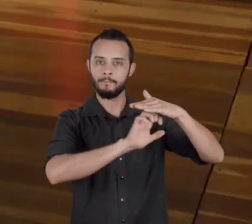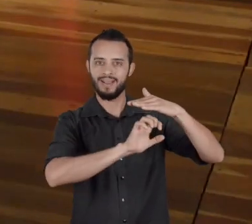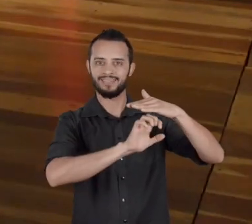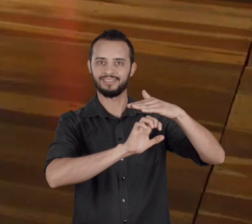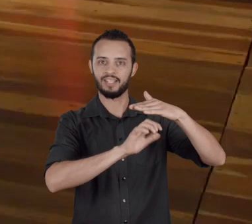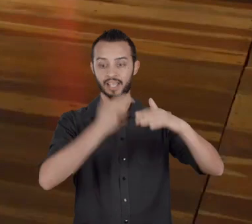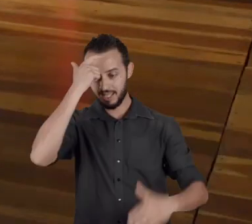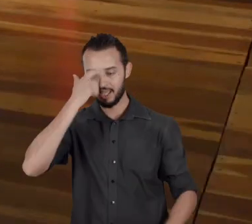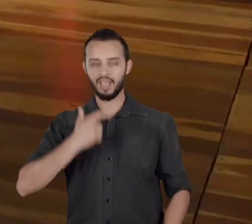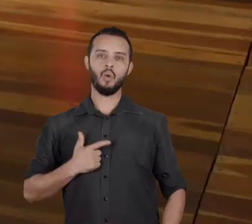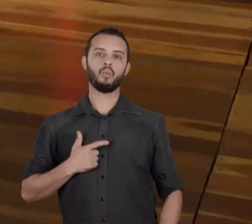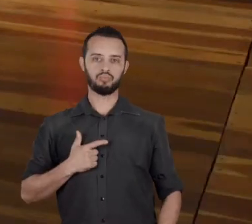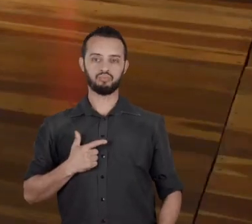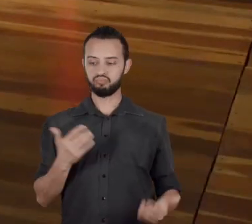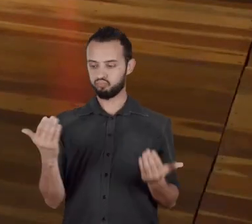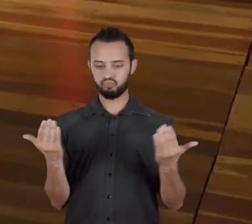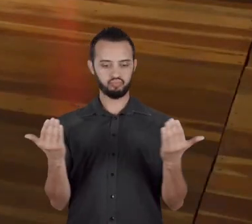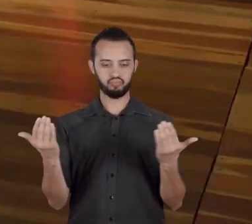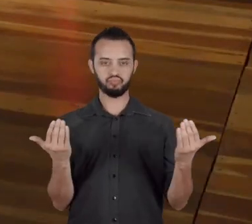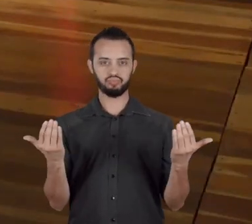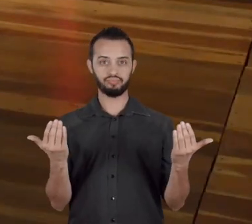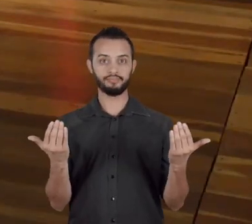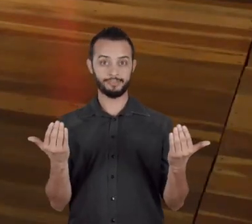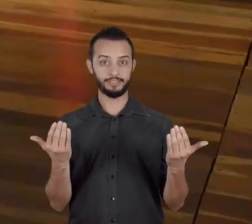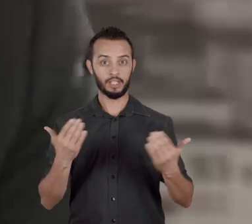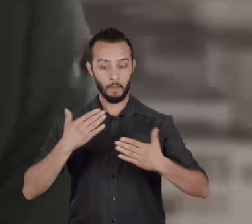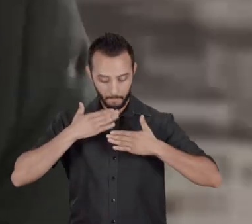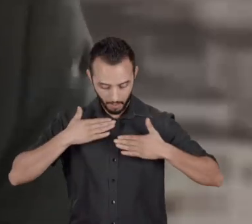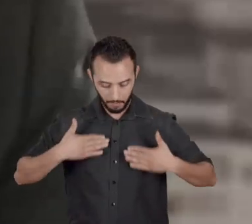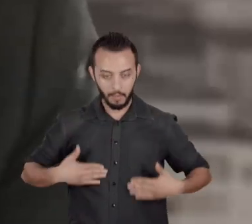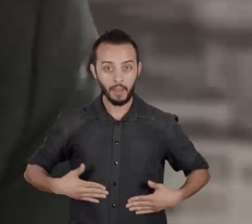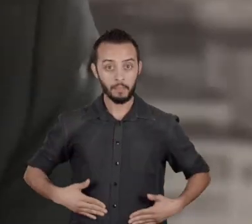Ou seja, nós somos empreendedores de nós mesmos,